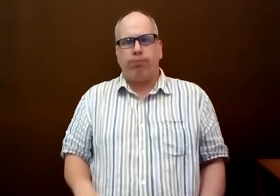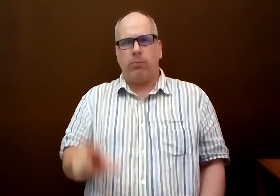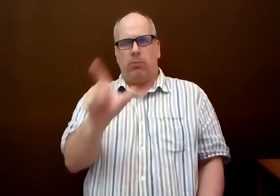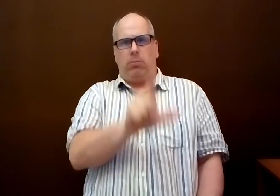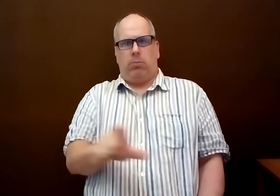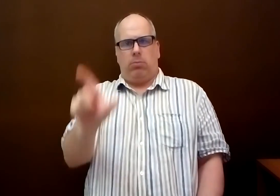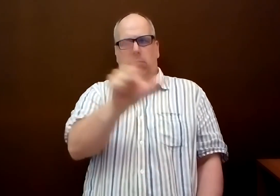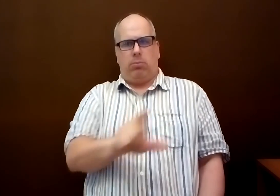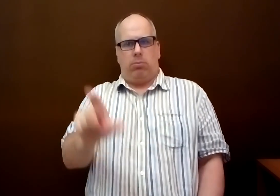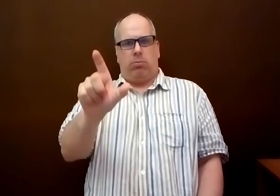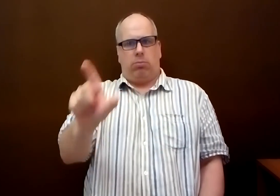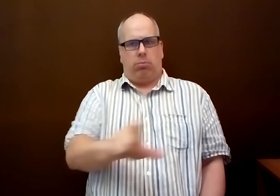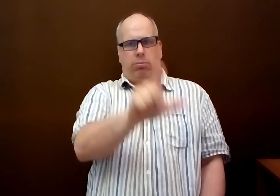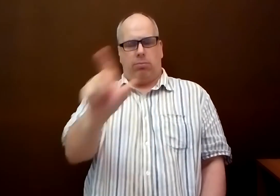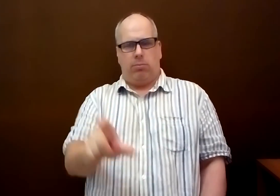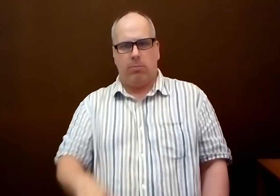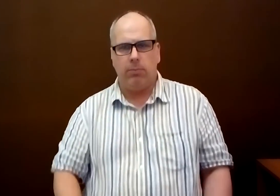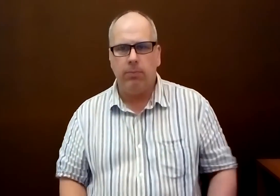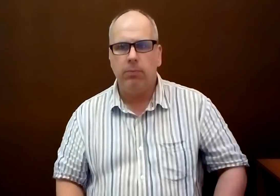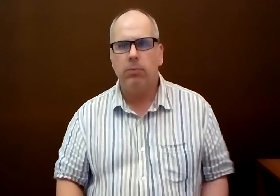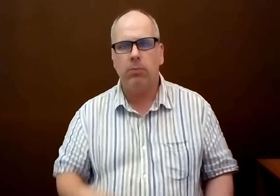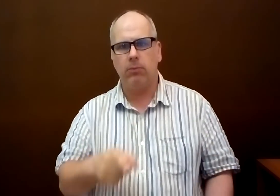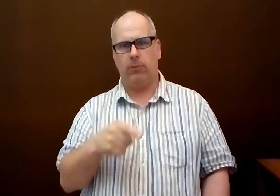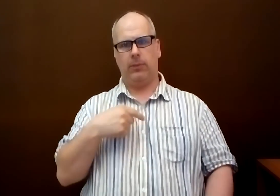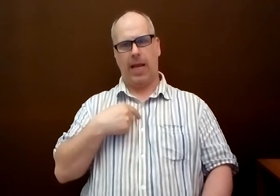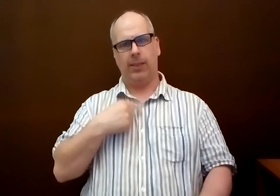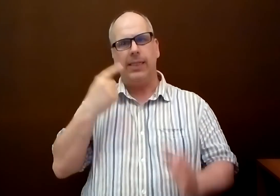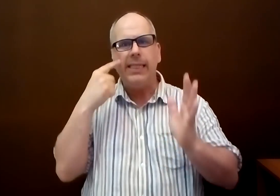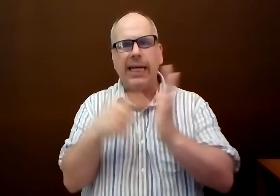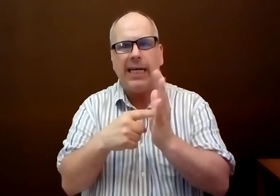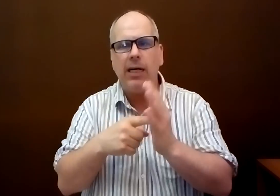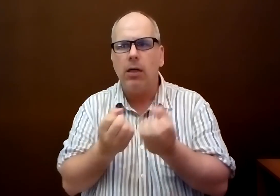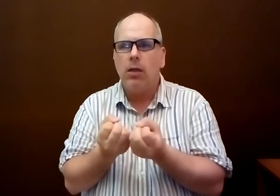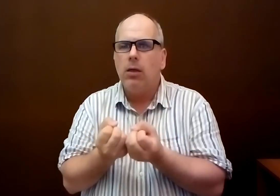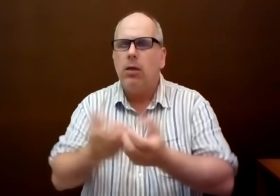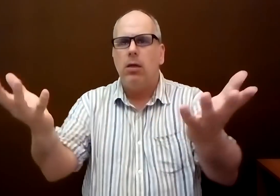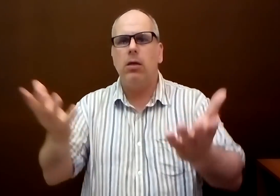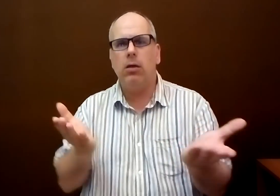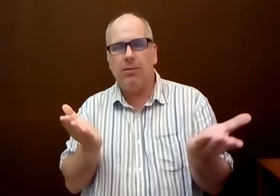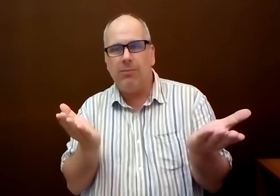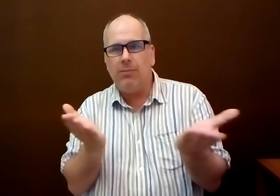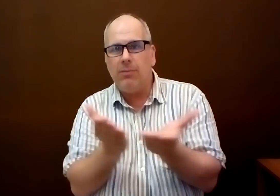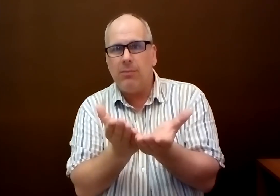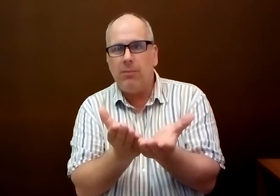lábbal kormányozza Éppen ezért idővonalra tettem viszonyságul